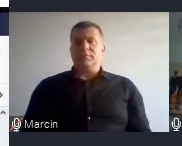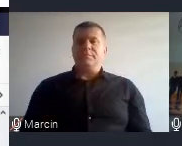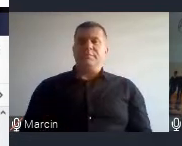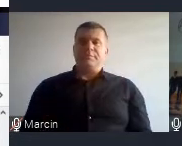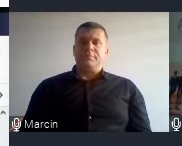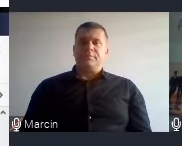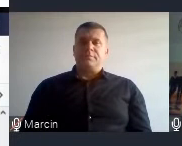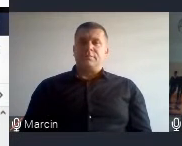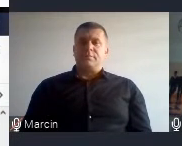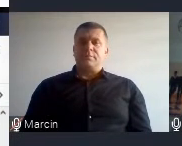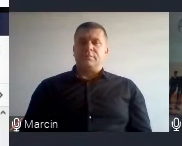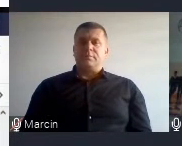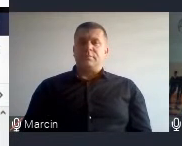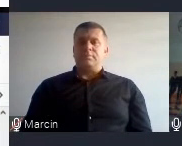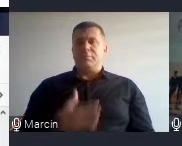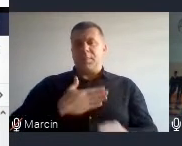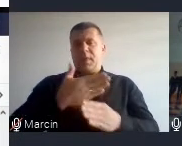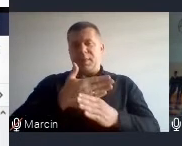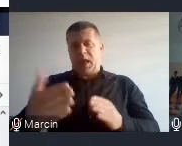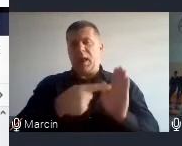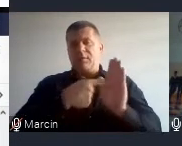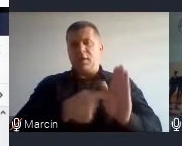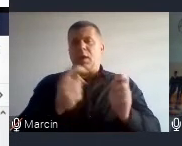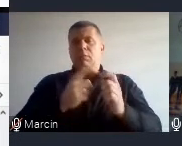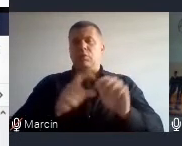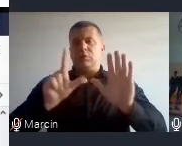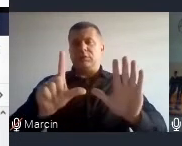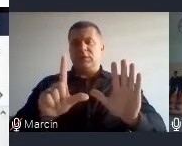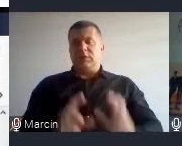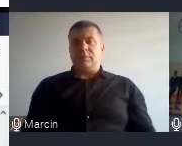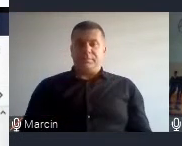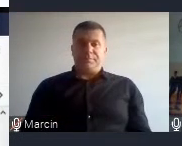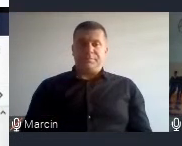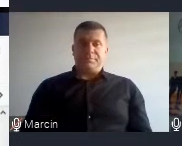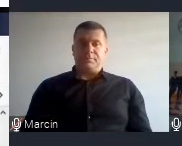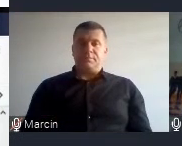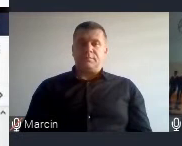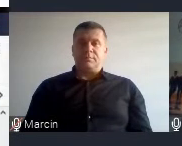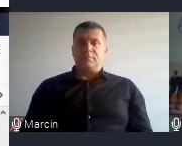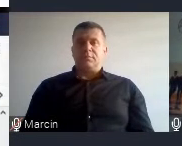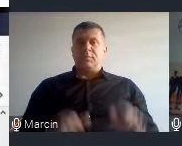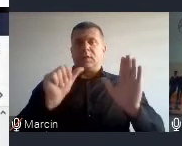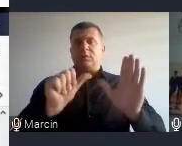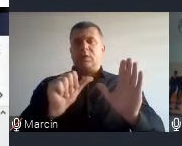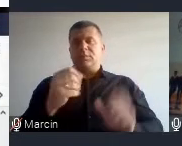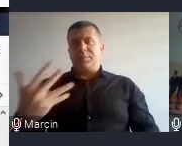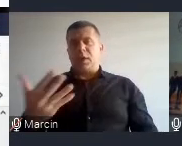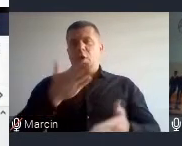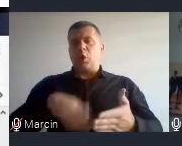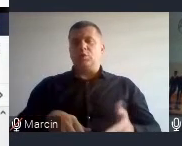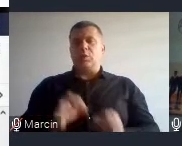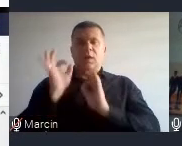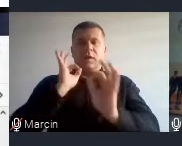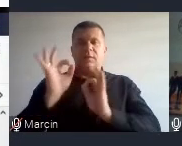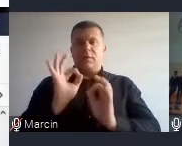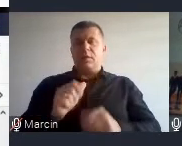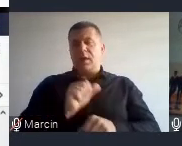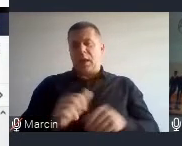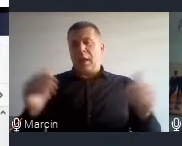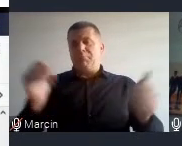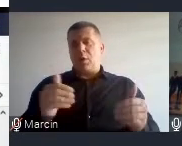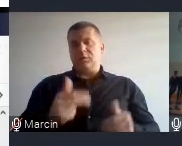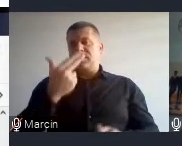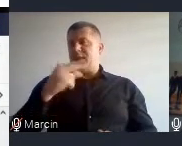Ponadto mamy dalej w wytycznych w punkcie 7, w 6.5, w rozdziale 6.5, informację, że możliwe jest niestosowanie procedur.